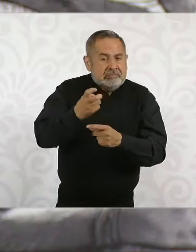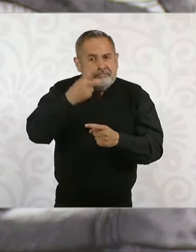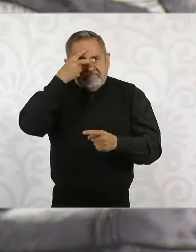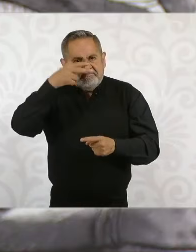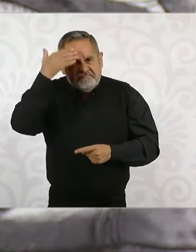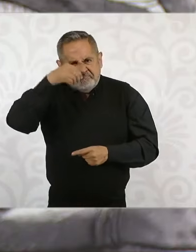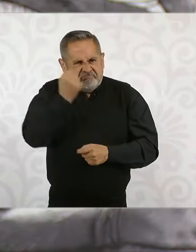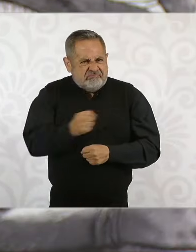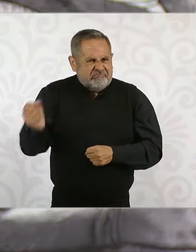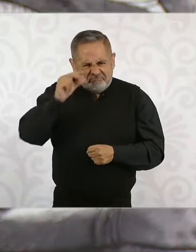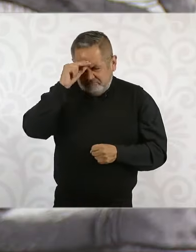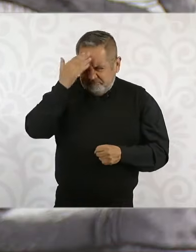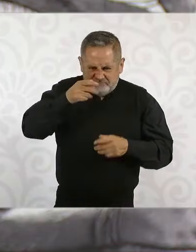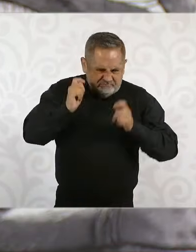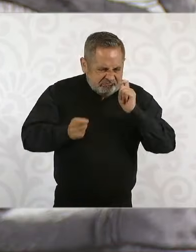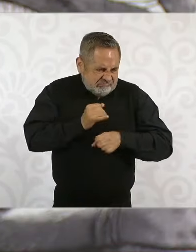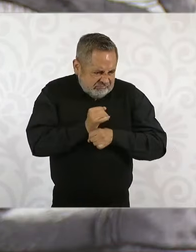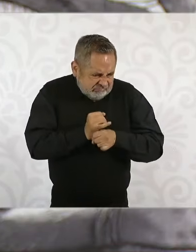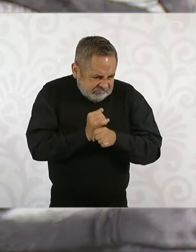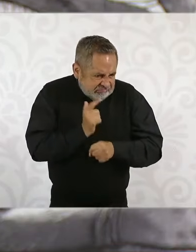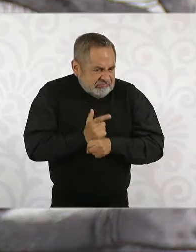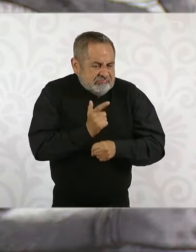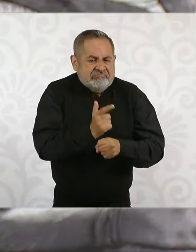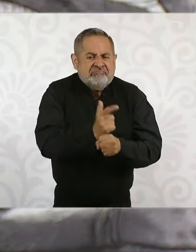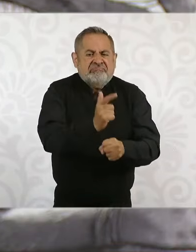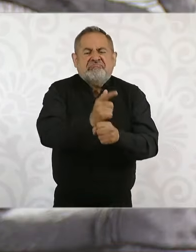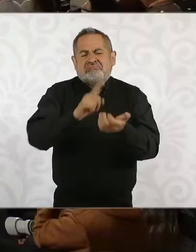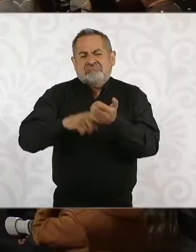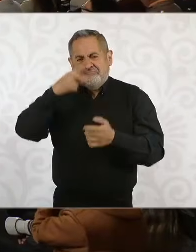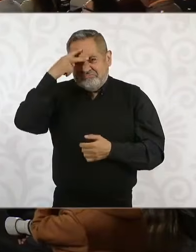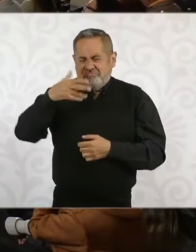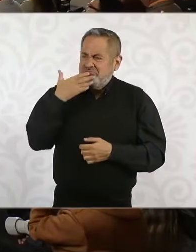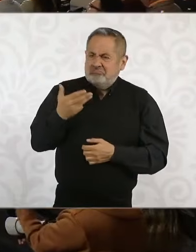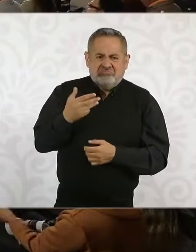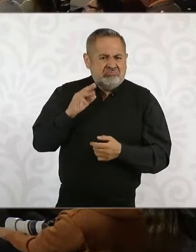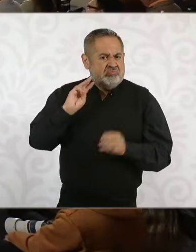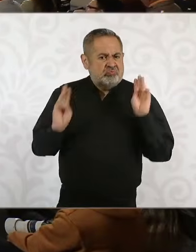reconocerlo. El nivel de nuestros investigadores es de a nivel mundial, así que es un poco,